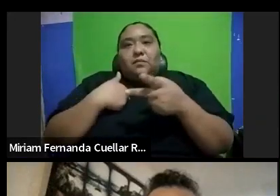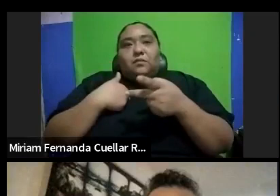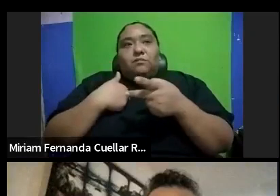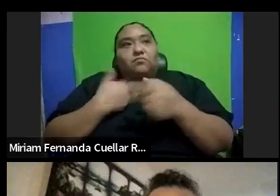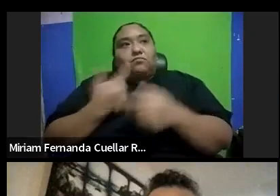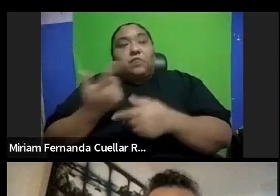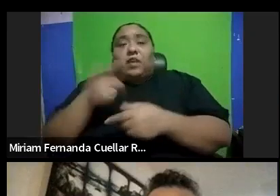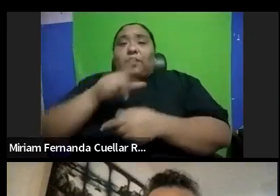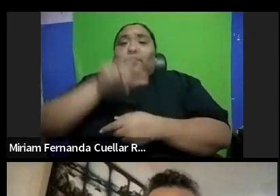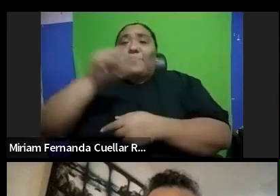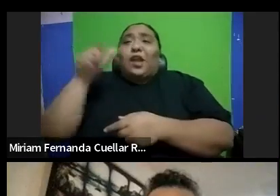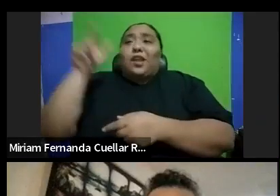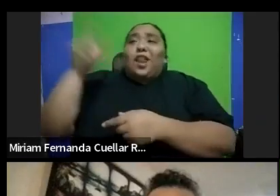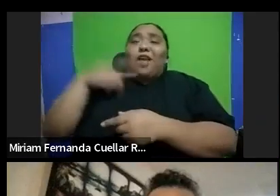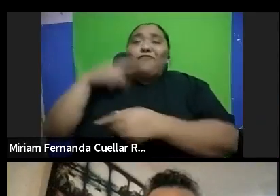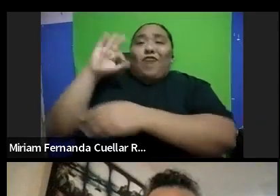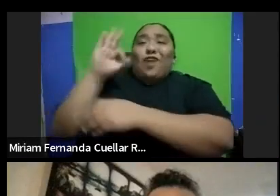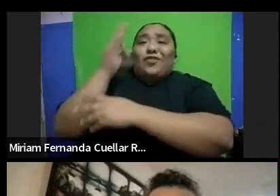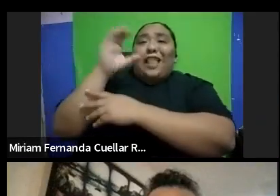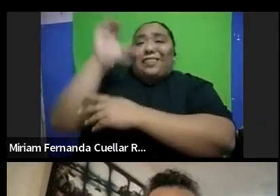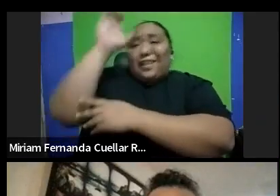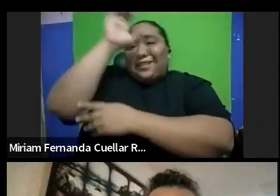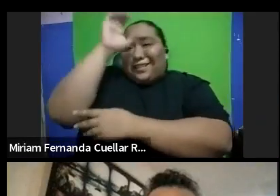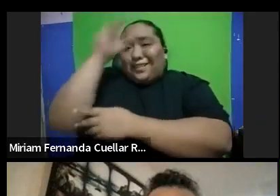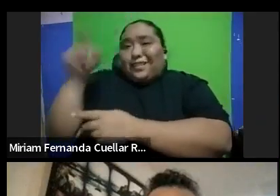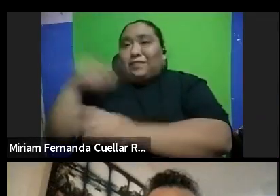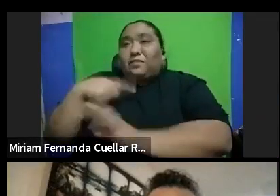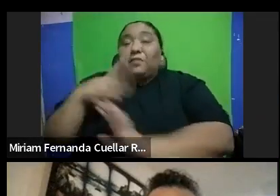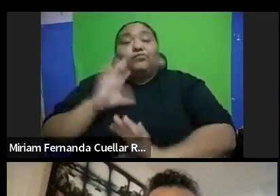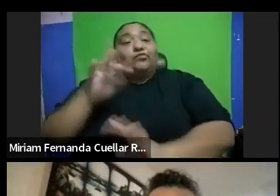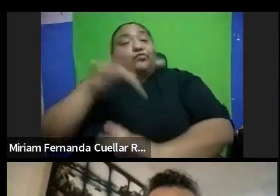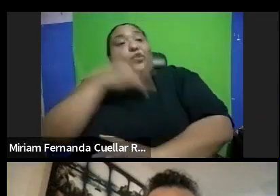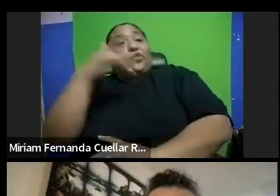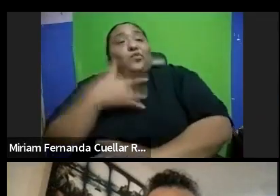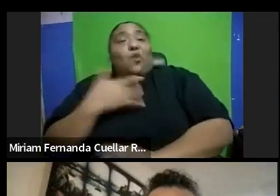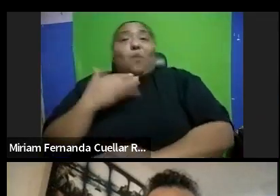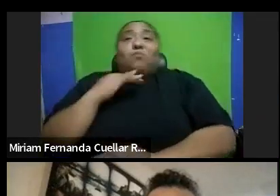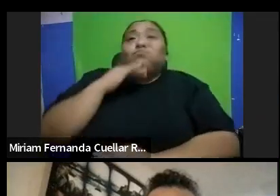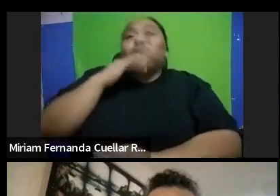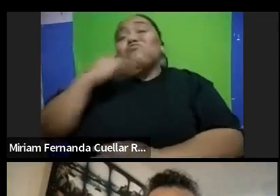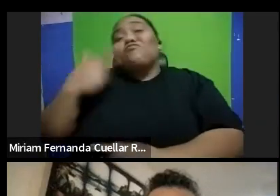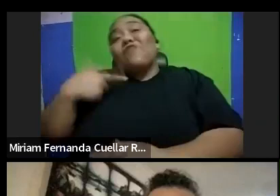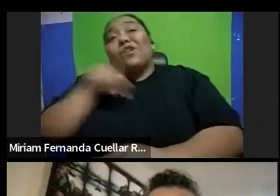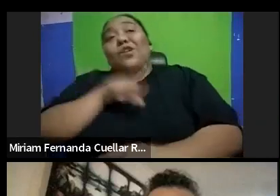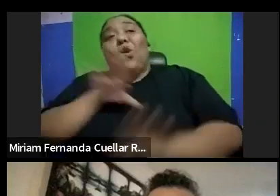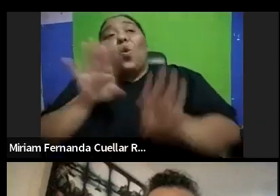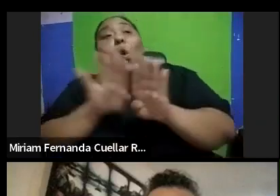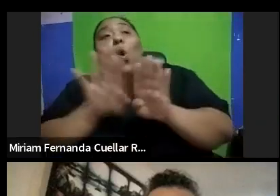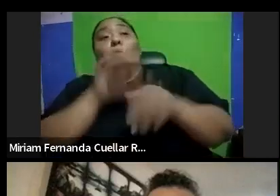unos 1 sale muy inflado de la facultad , 1 se , 1 se siente que es capaz de construir el mundo construir el mundo, porque 1